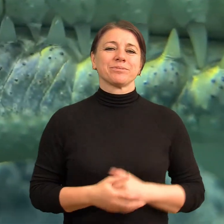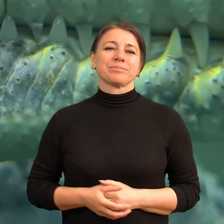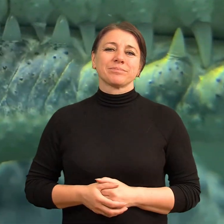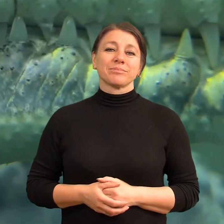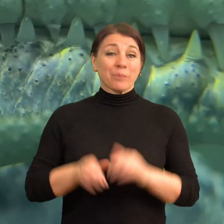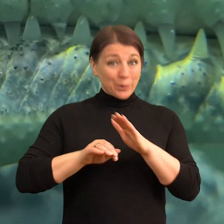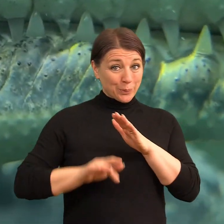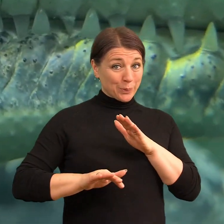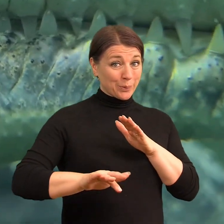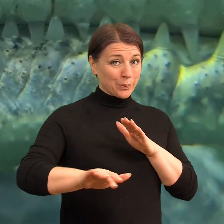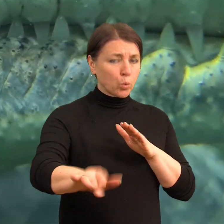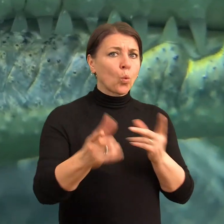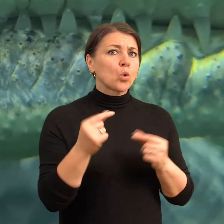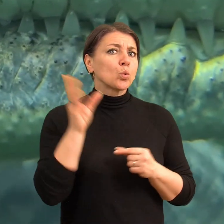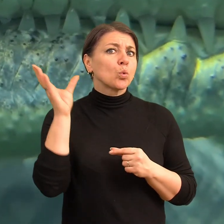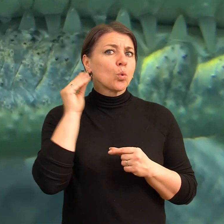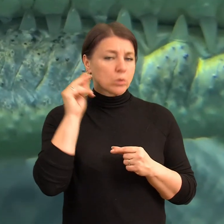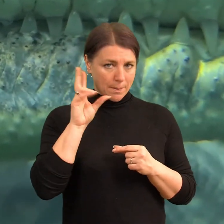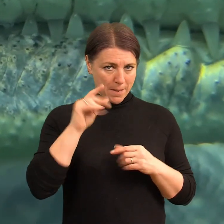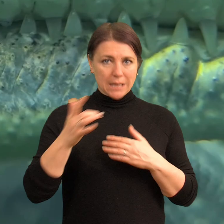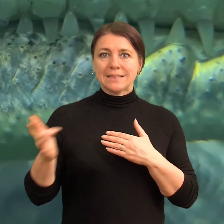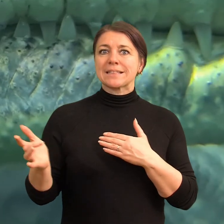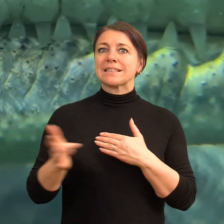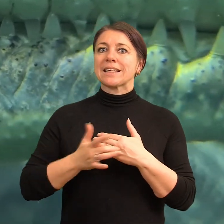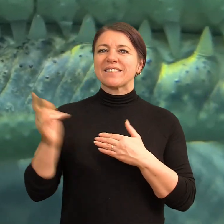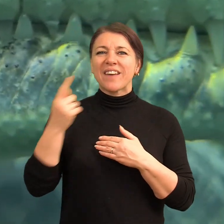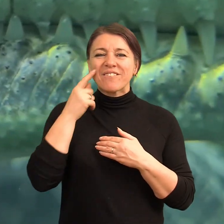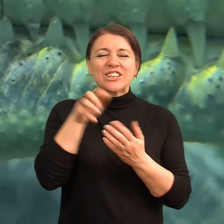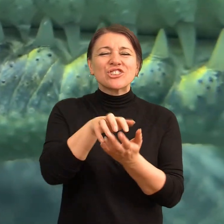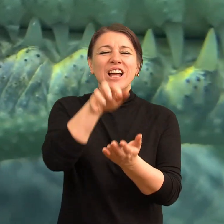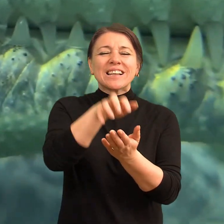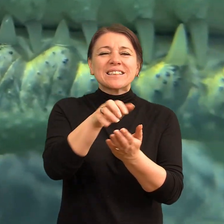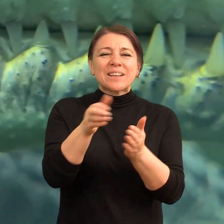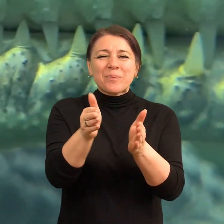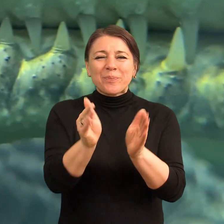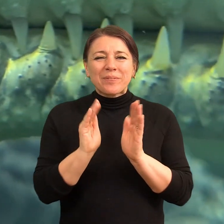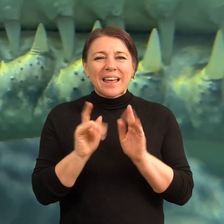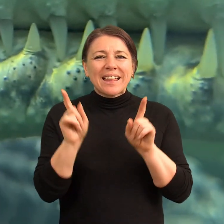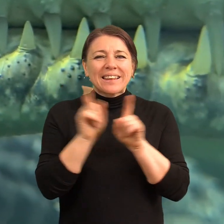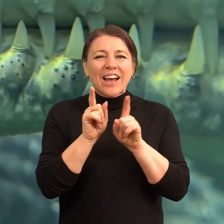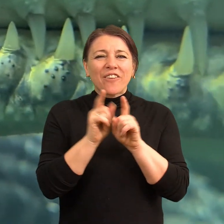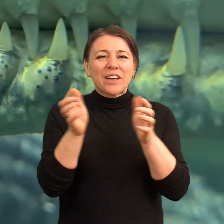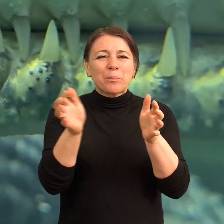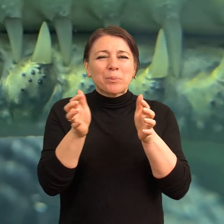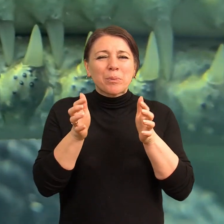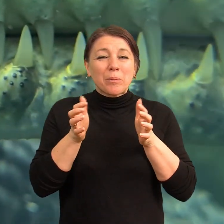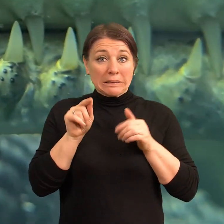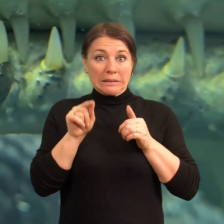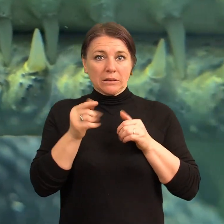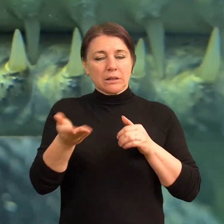Ty dovedou krokodýli vnímat pomocí citlivých senzorů, které můžeme nejlépe vidět na čelistech. Jsou to takové ty drobné tečky.